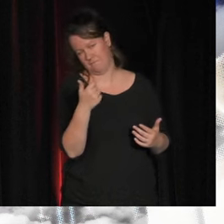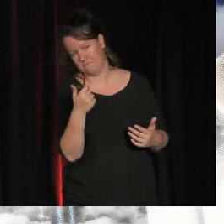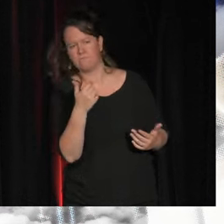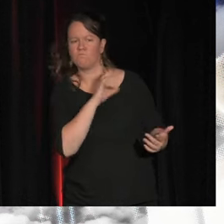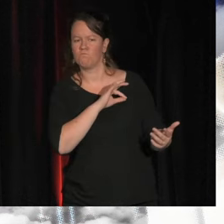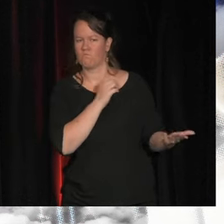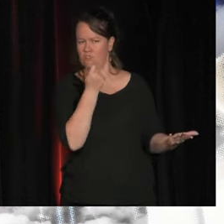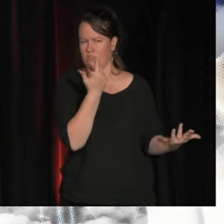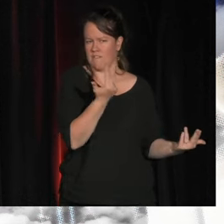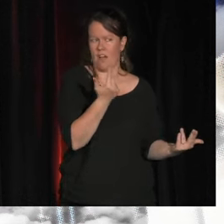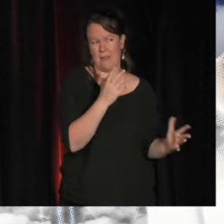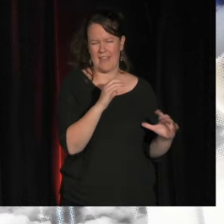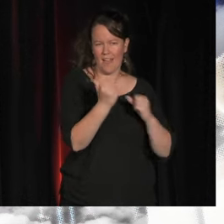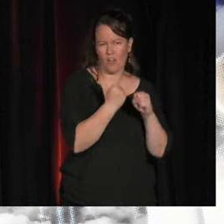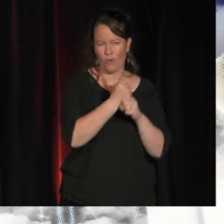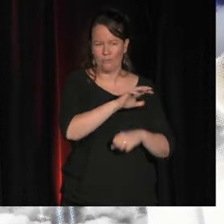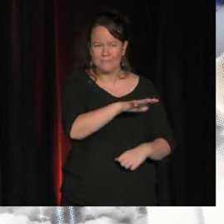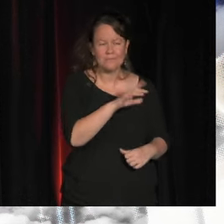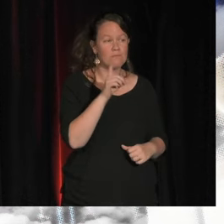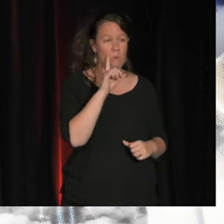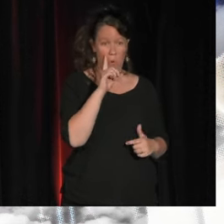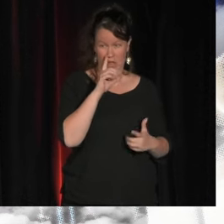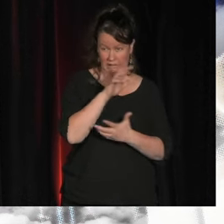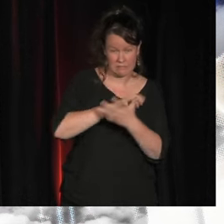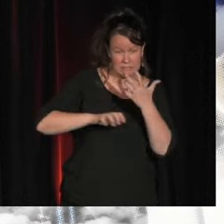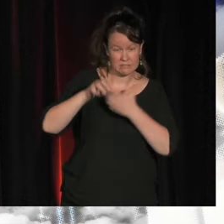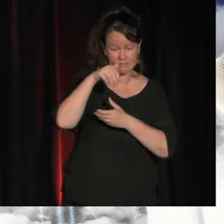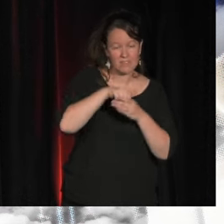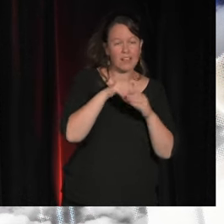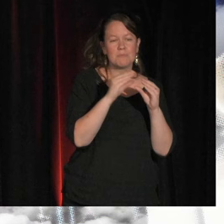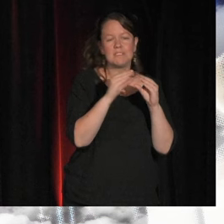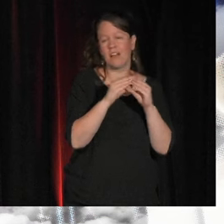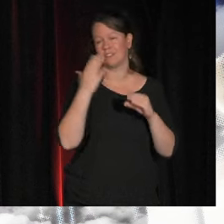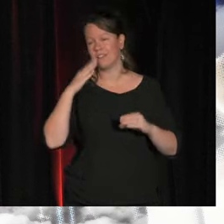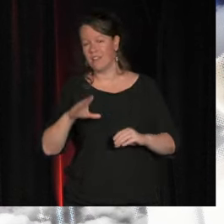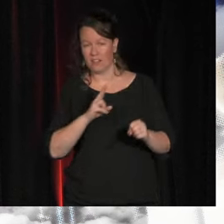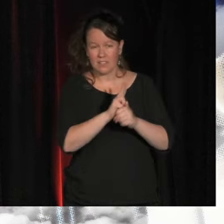ça allait bien puisqu'ils ont quand même eu tous les problèmes de scandale en interne avec les histoires de harcèlement, de comportement toxique,